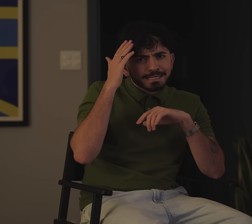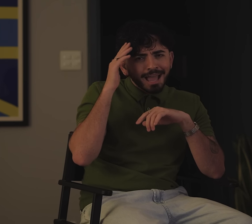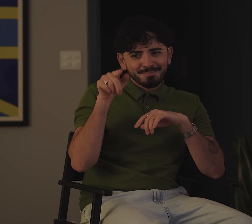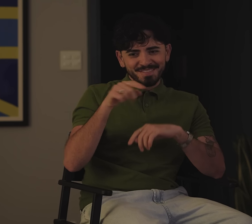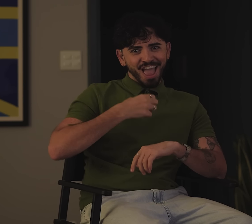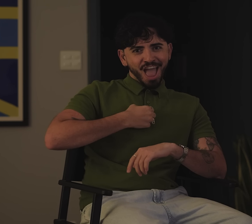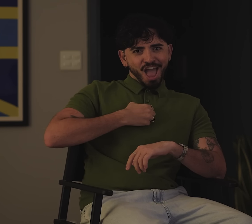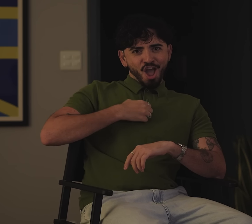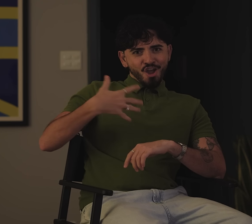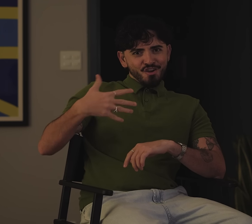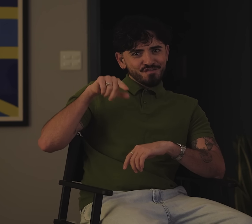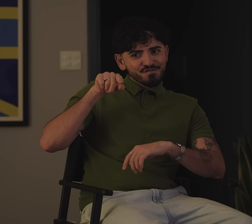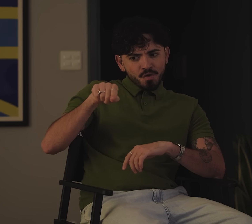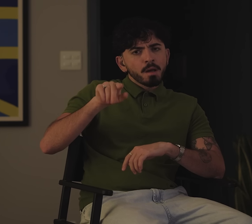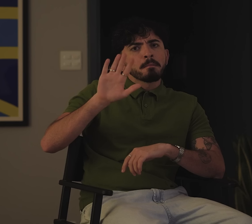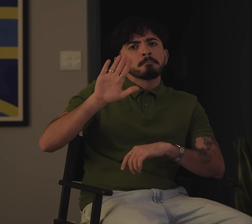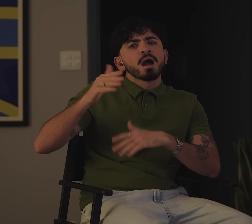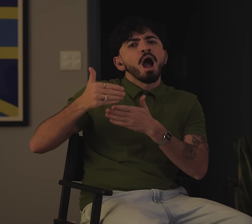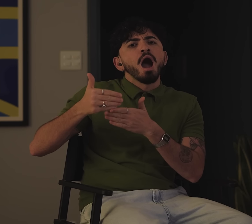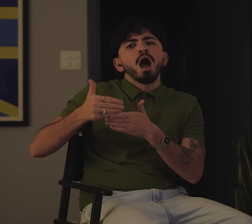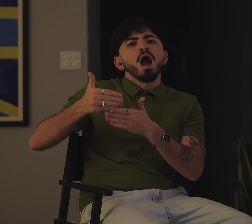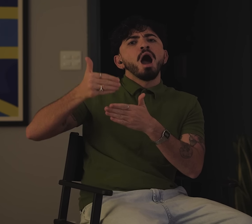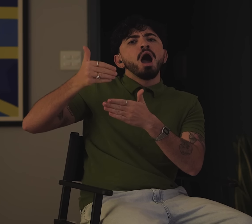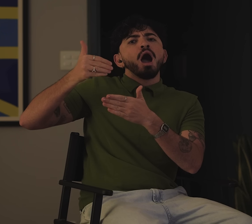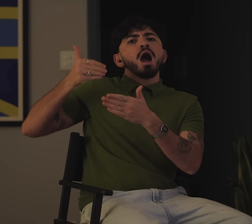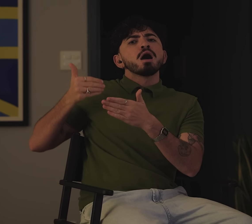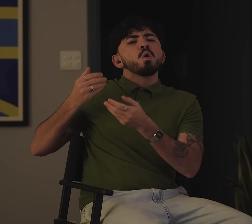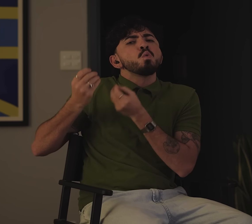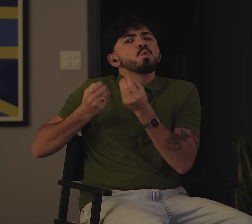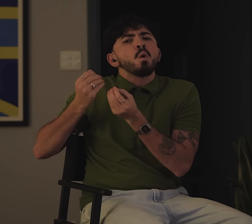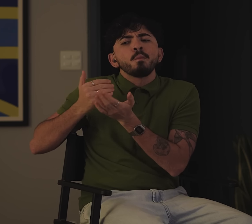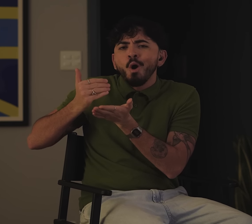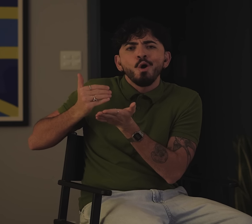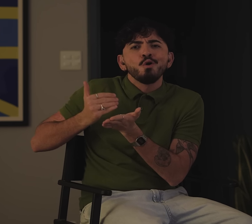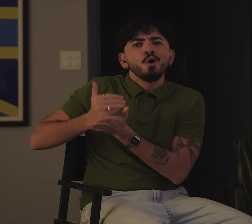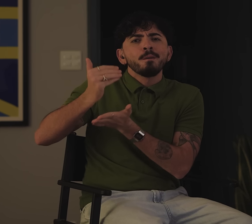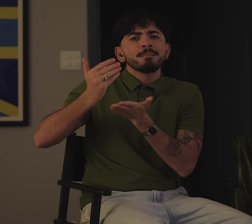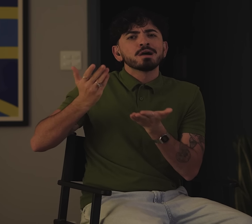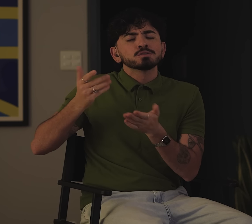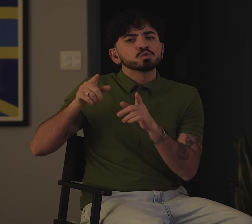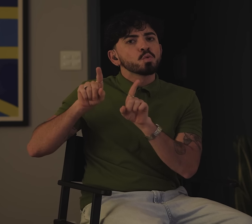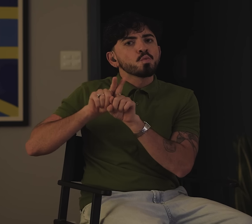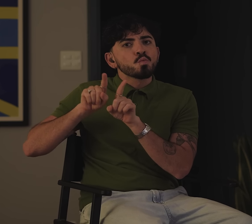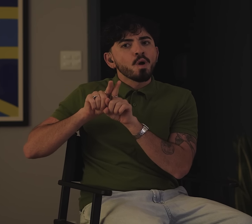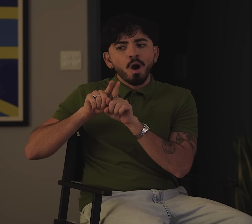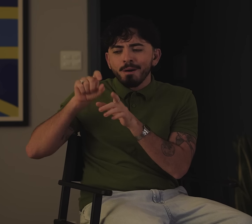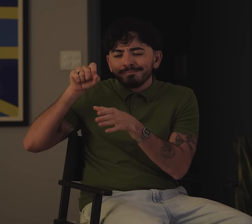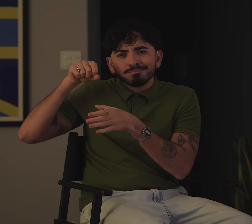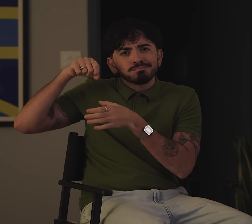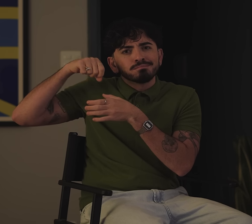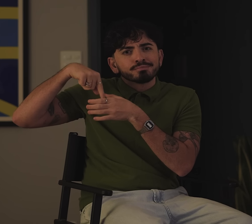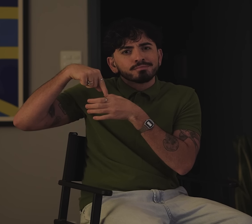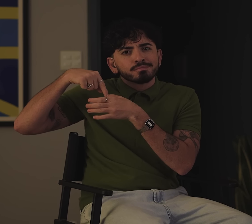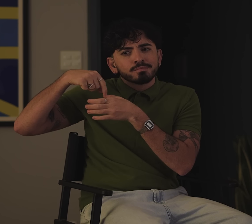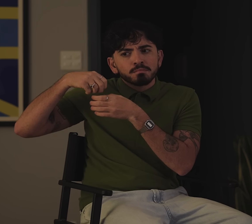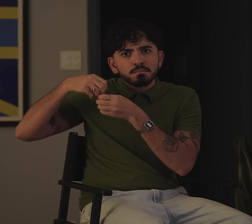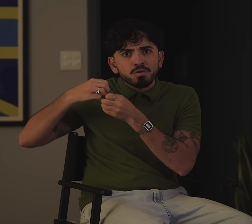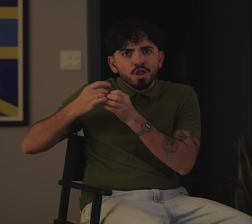Vocês sabem como começou a Euforie-se? Foi como se eu tivesse colocado uma semente,